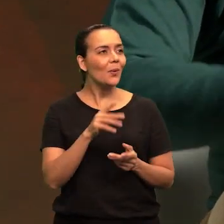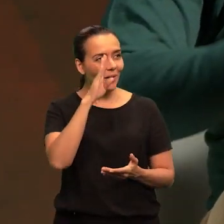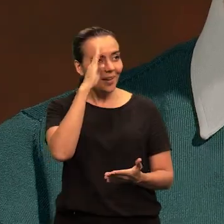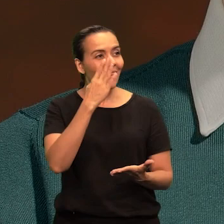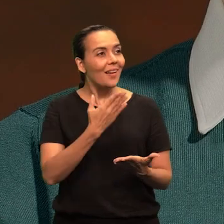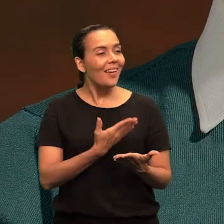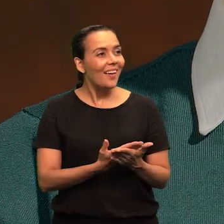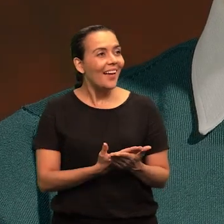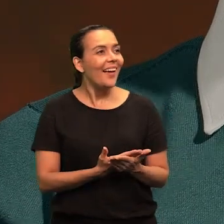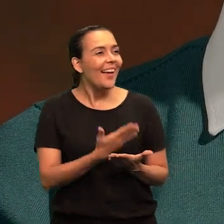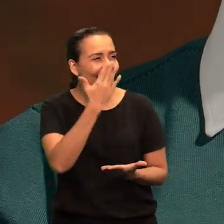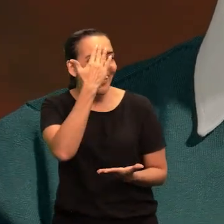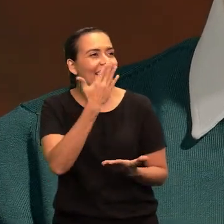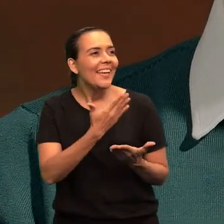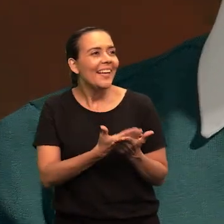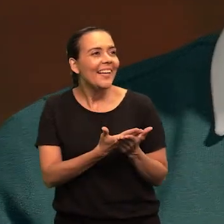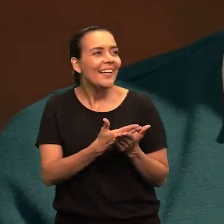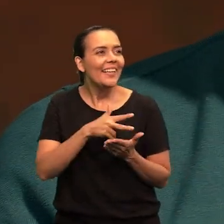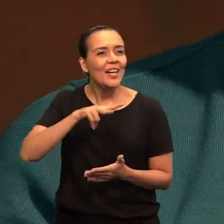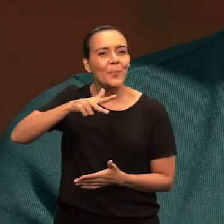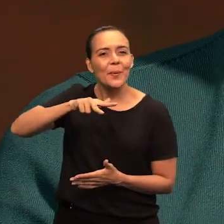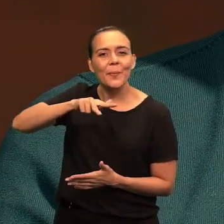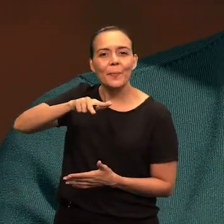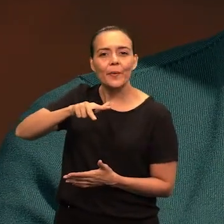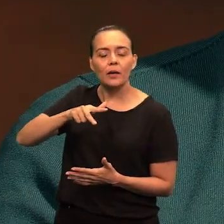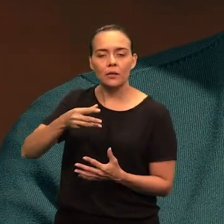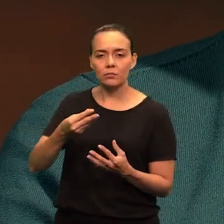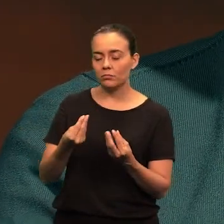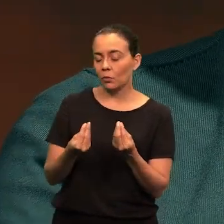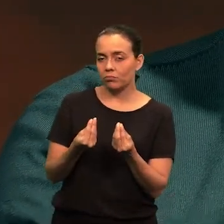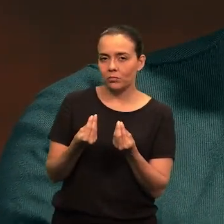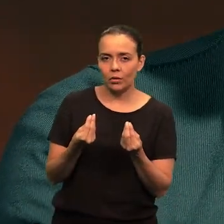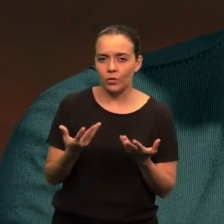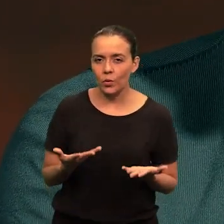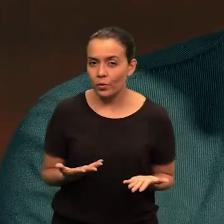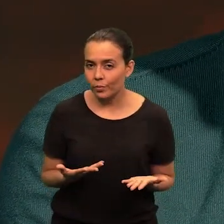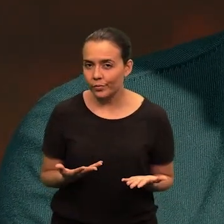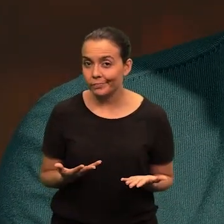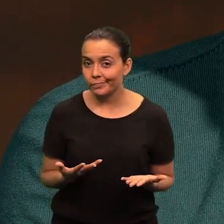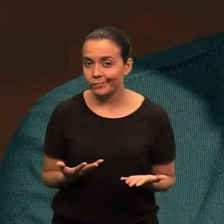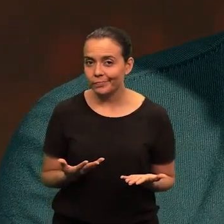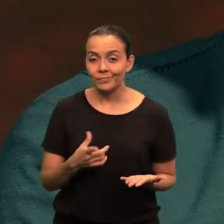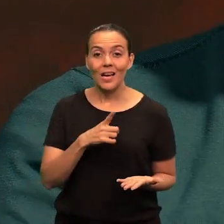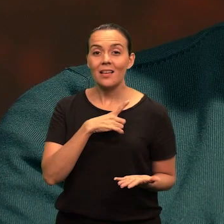Então, não dá para dizer pura e simplesmente que é um gênio maléfico daquele que governa.